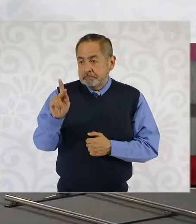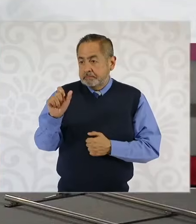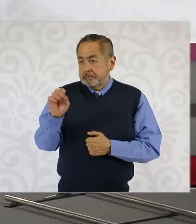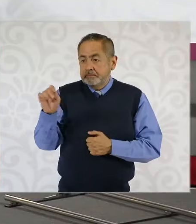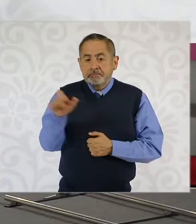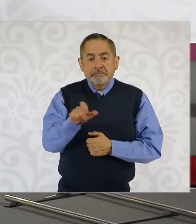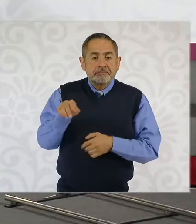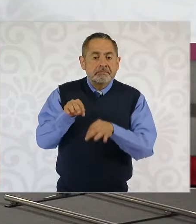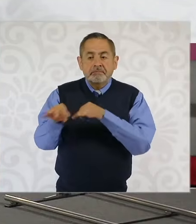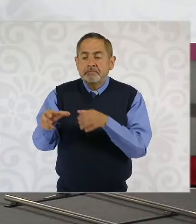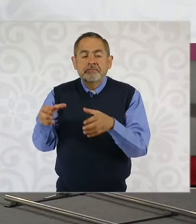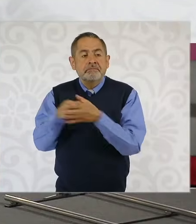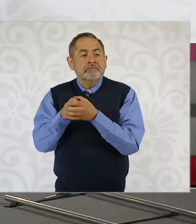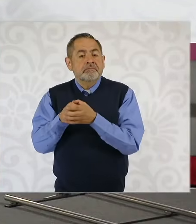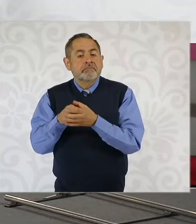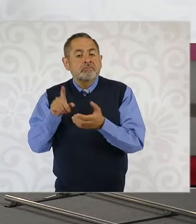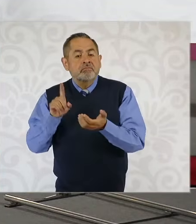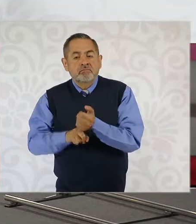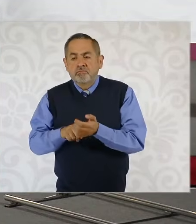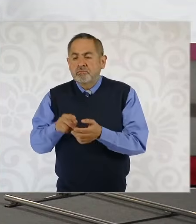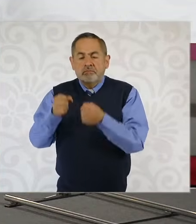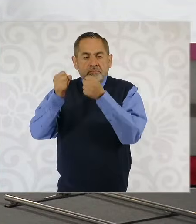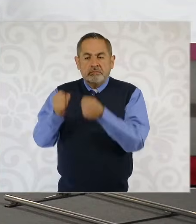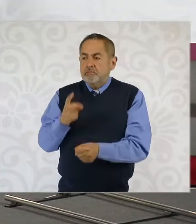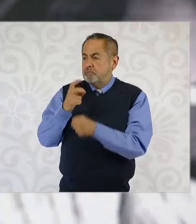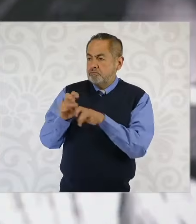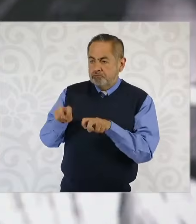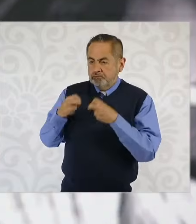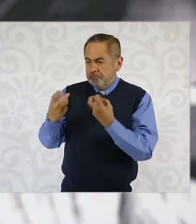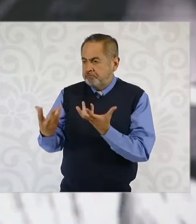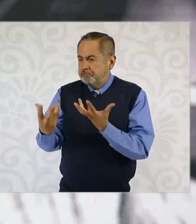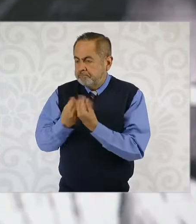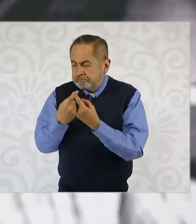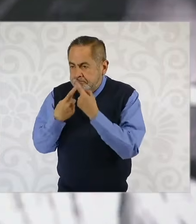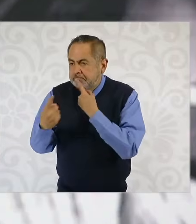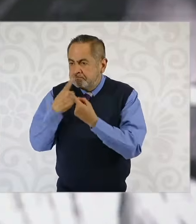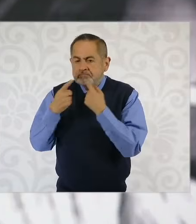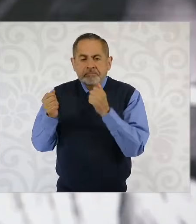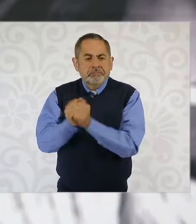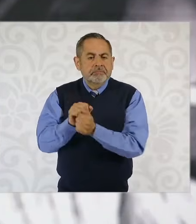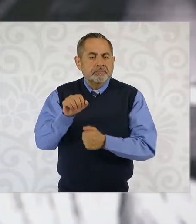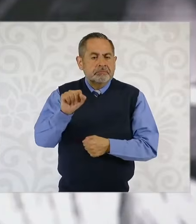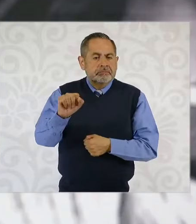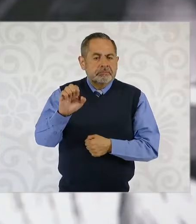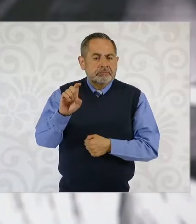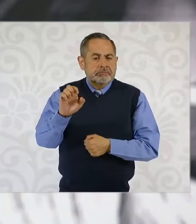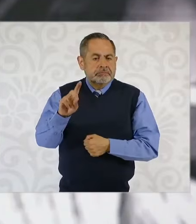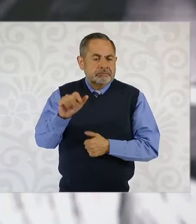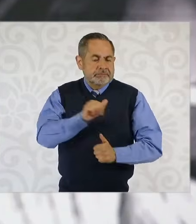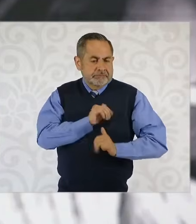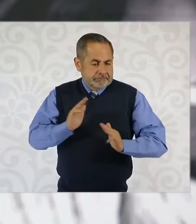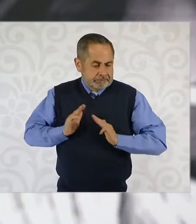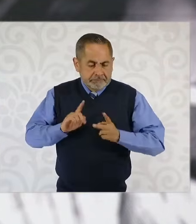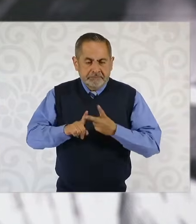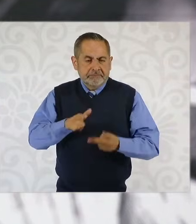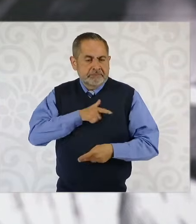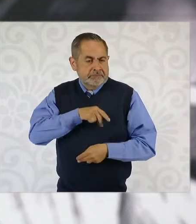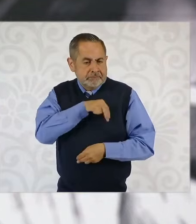con el con el gabinete de seguridad tanto con la Sedena con la guardia nacional con la marina con